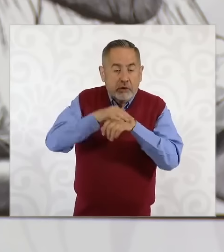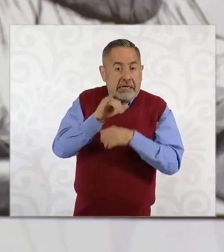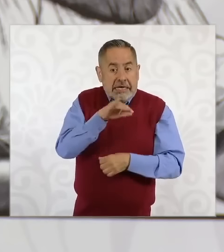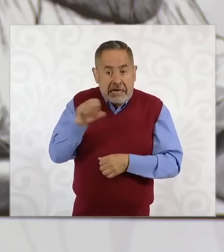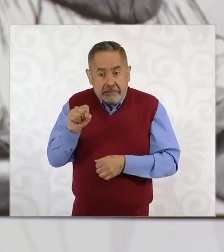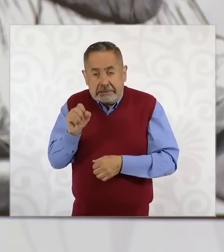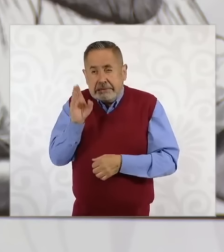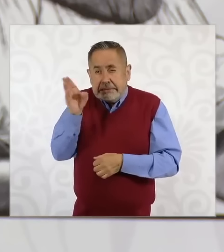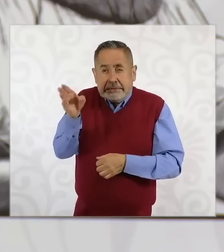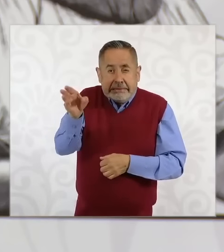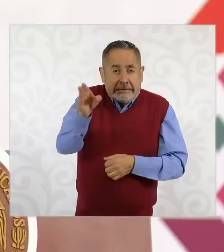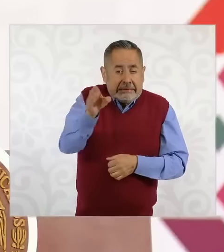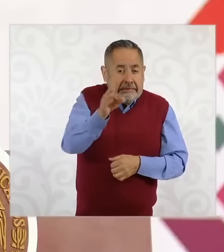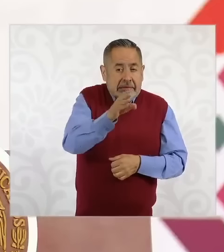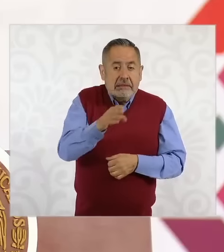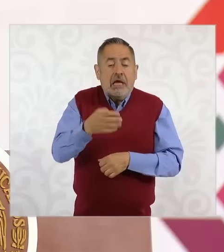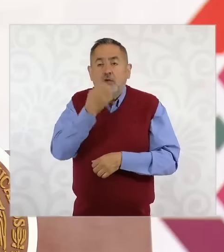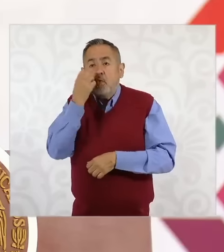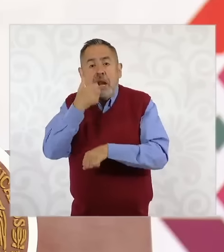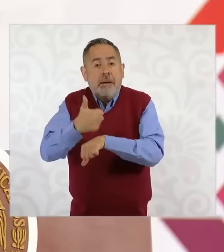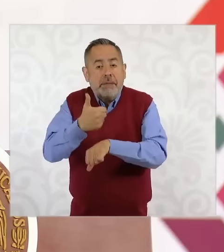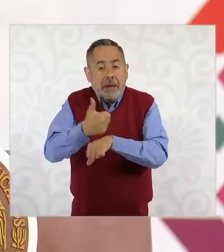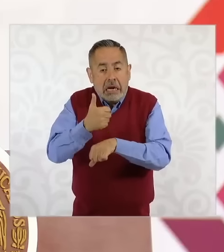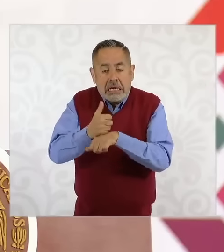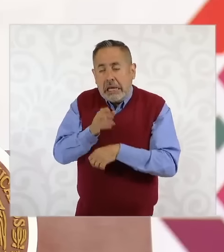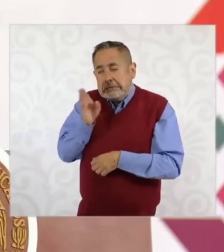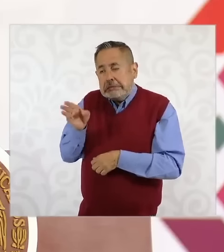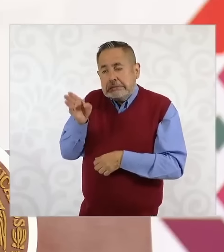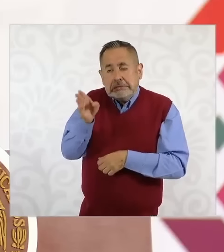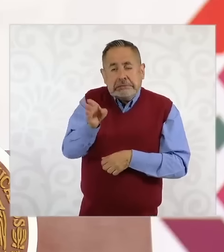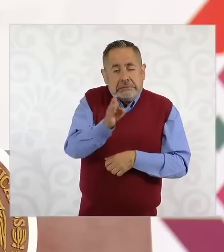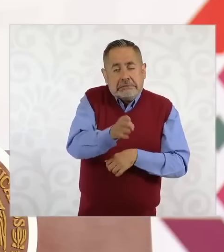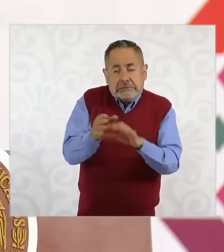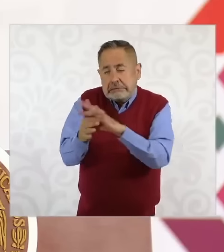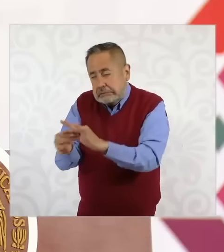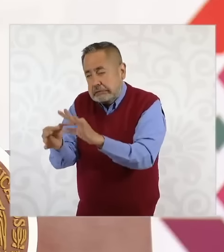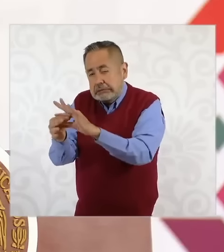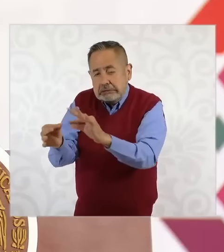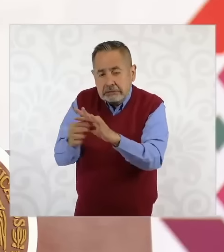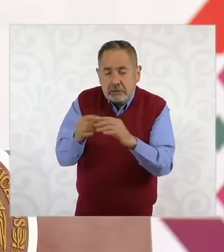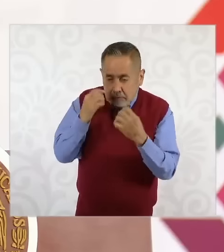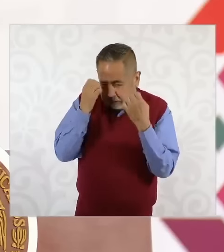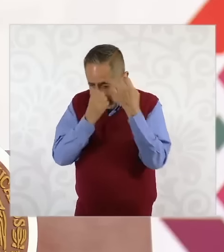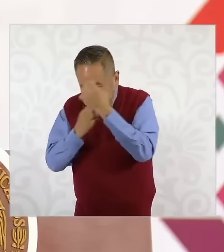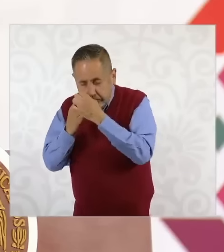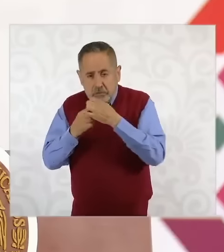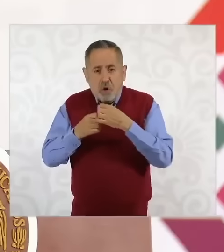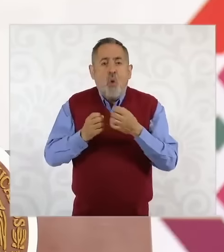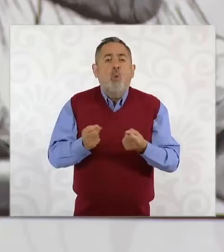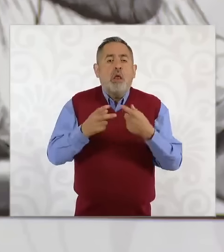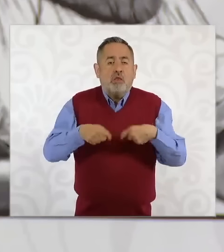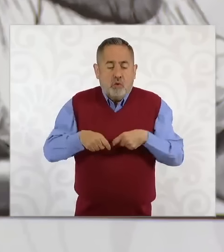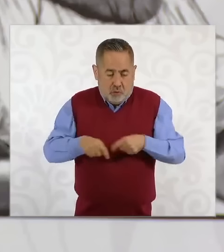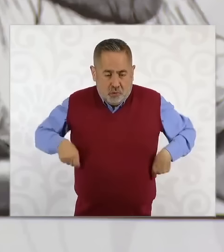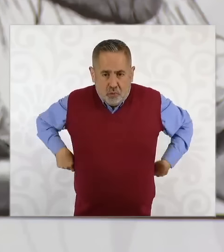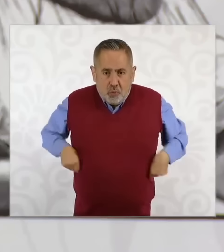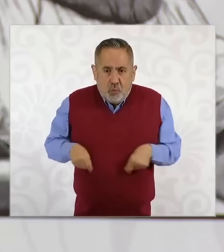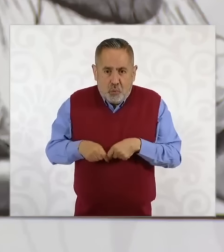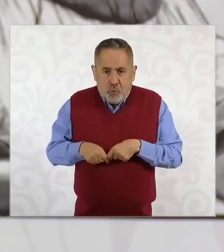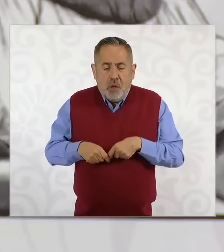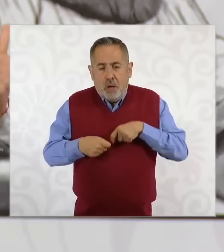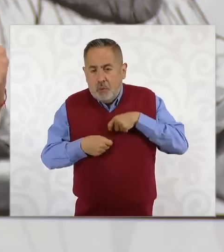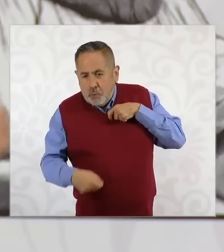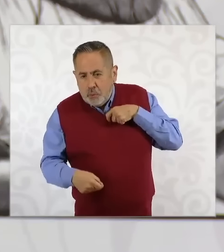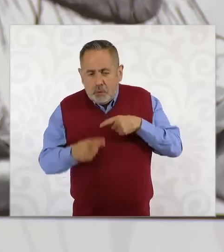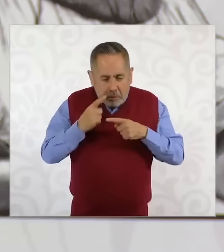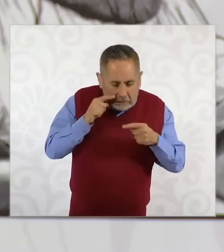todas las primarias eh públicas en México para poder medir la talla y tomar eh algunos signos